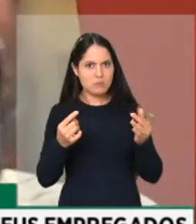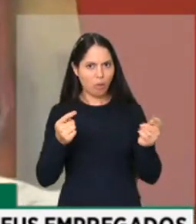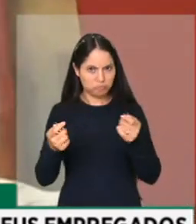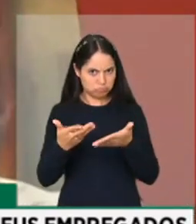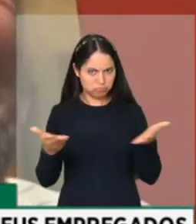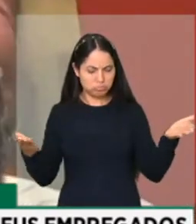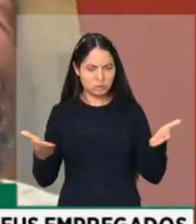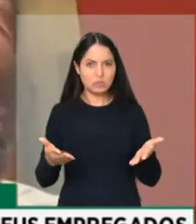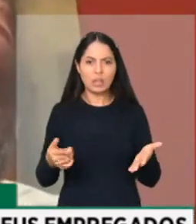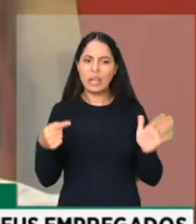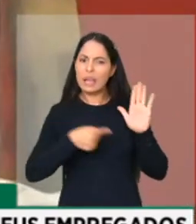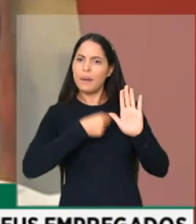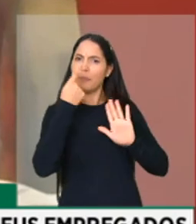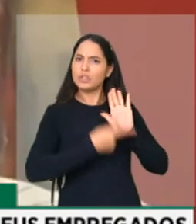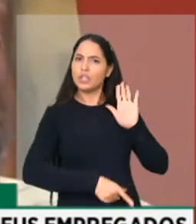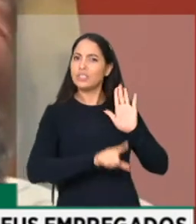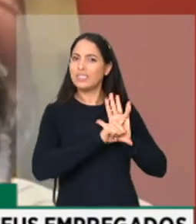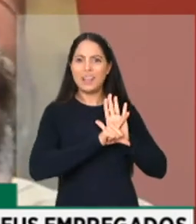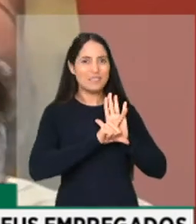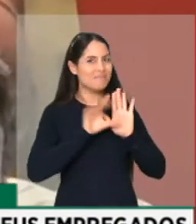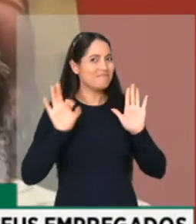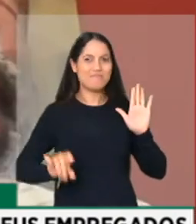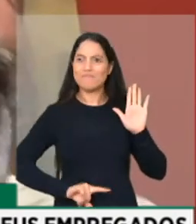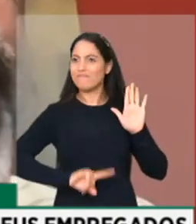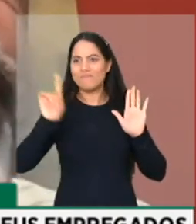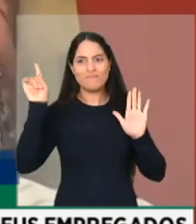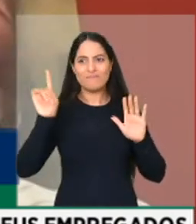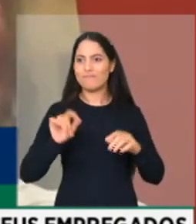QUE NÃO ESTÁ CERTEZA PROJETO, DEPUTADOS? PORQUE SE TIVER DISPONÍVEL PARA A SEMANA QUE VEM 10 MILHÕES DE